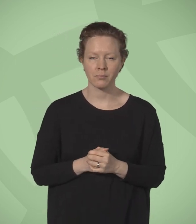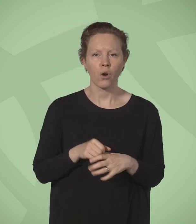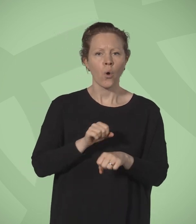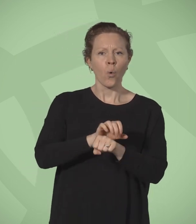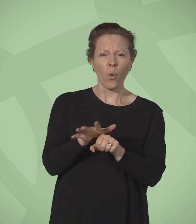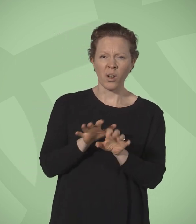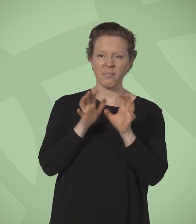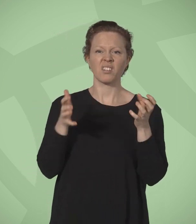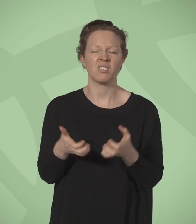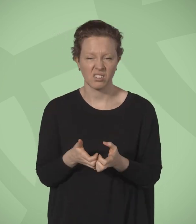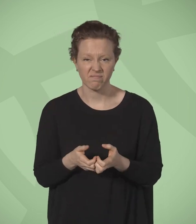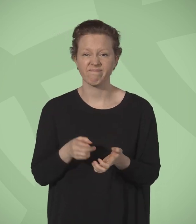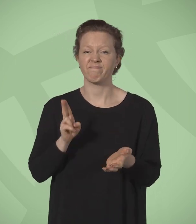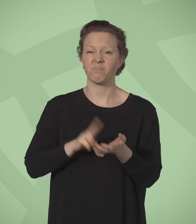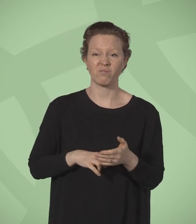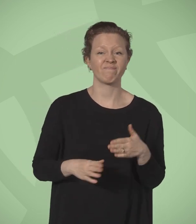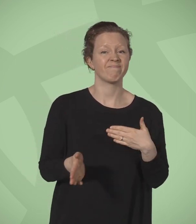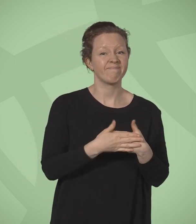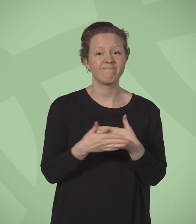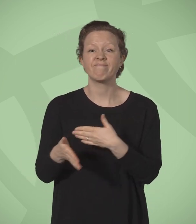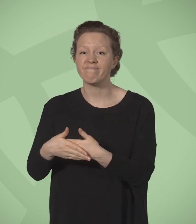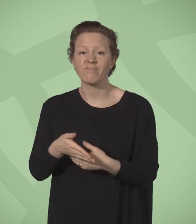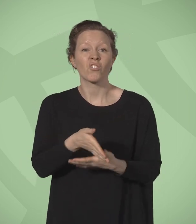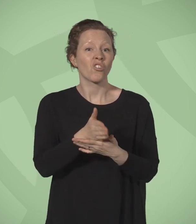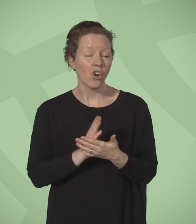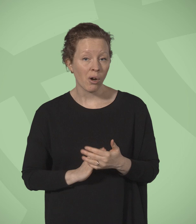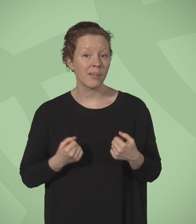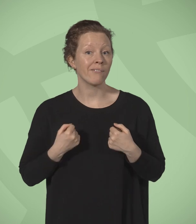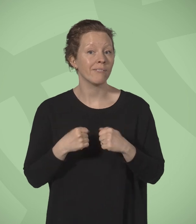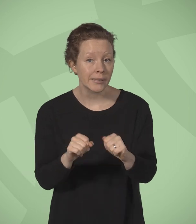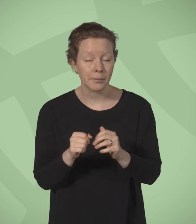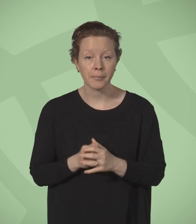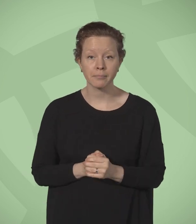Coronapandemin tvingade dem att avbryta verksamheten, -